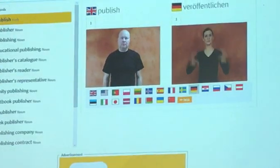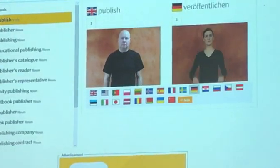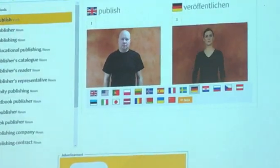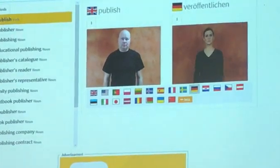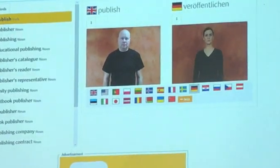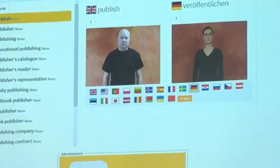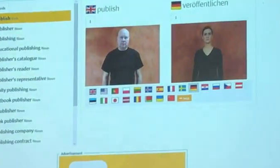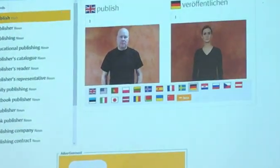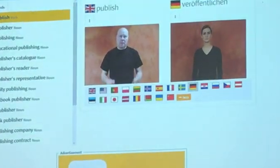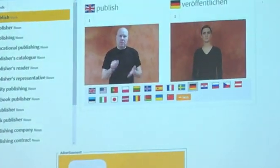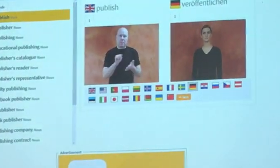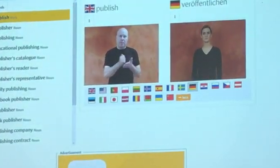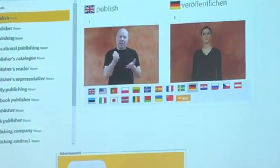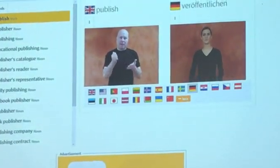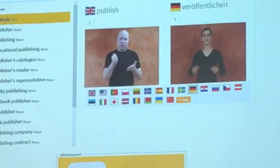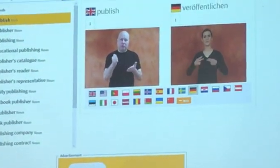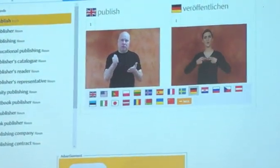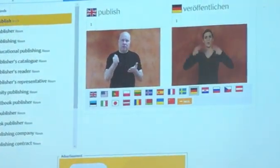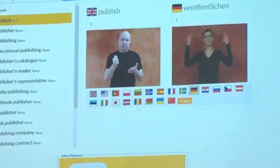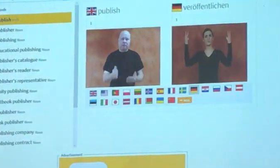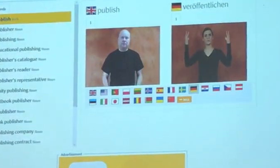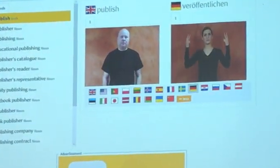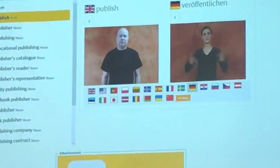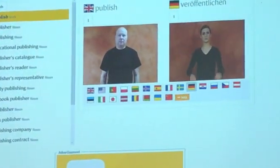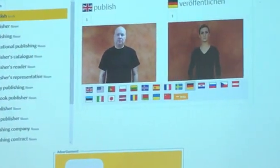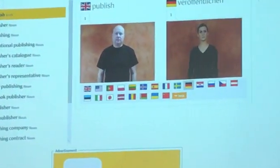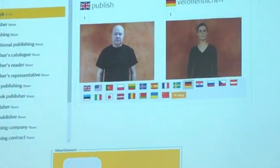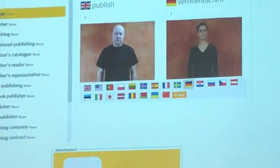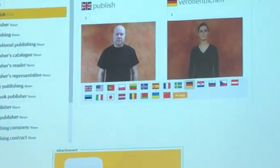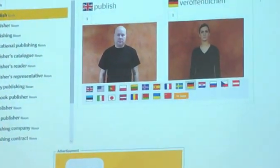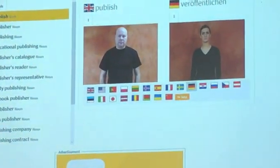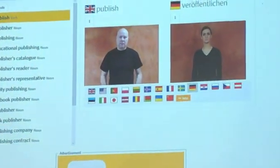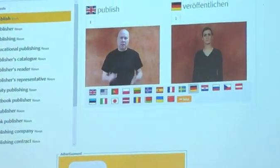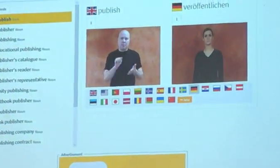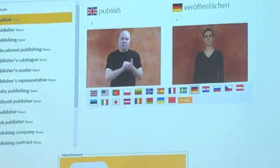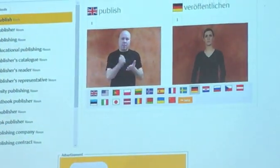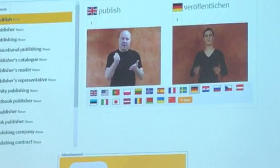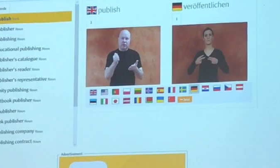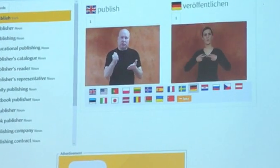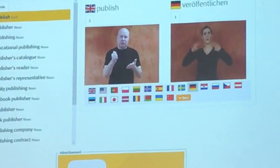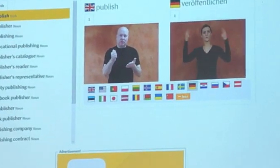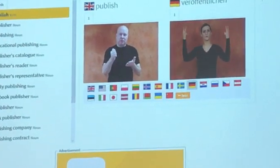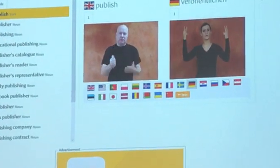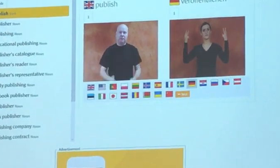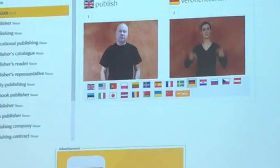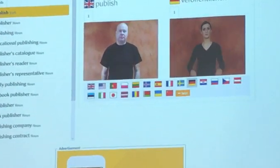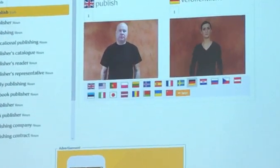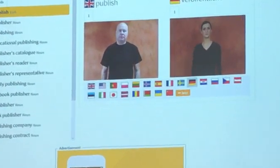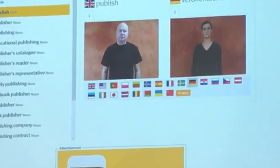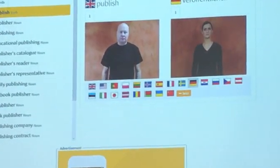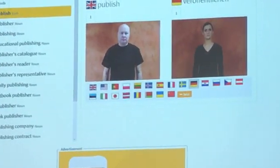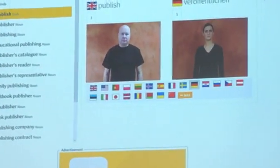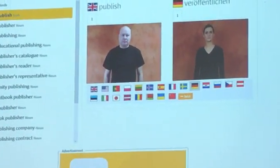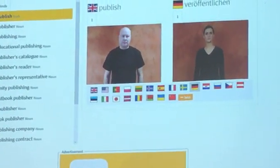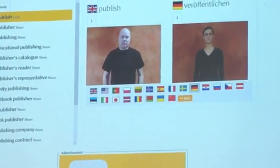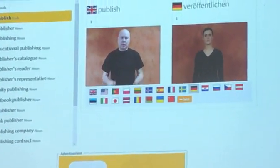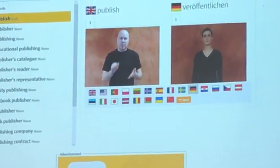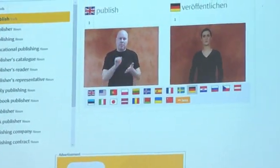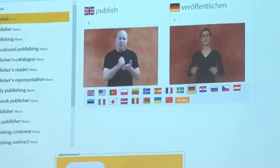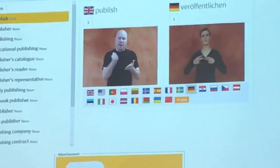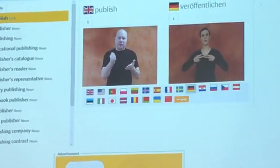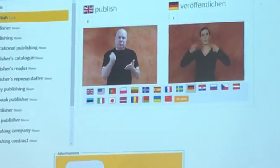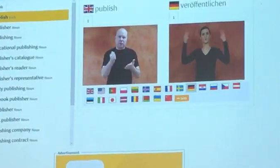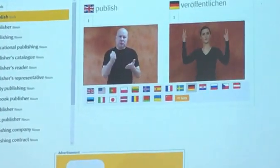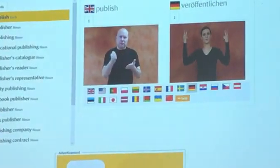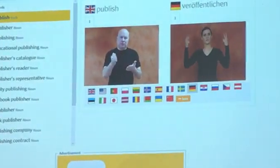mit der Idee "öffnen" ist, also "v-öffnen", das ist die Etymologie dieses Wortes, was "veröffentlichen" bedeutet. Sie sehen also,